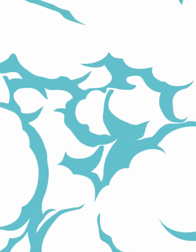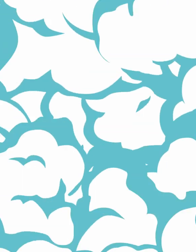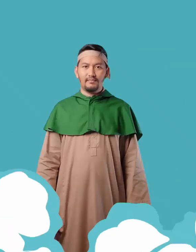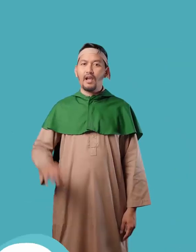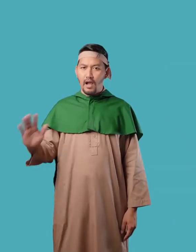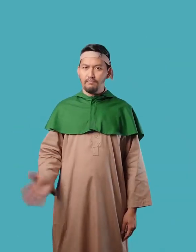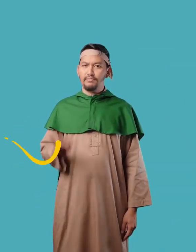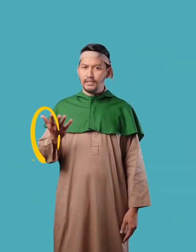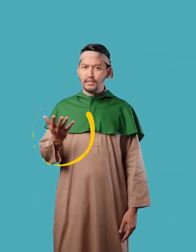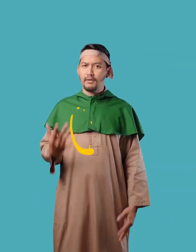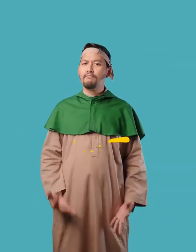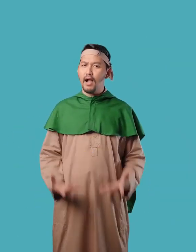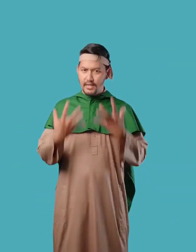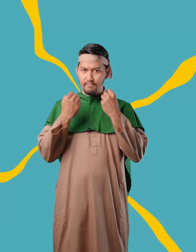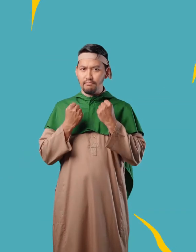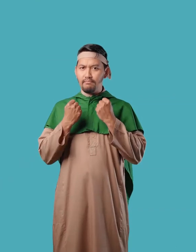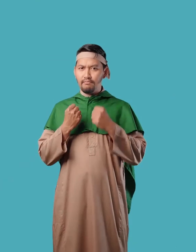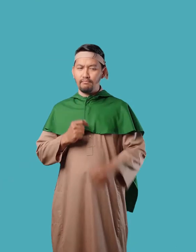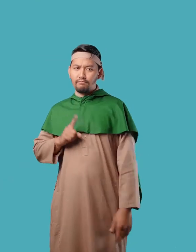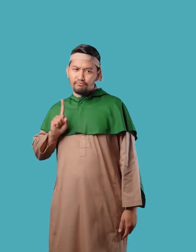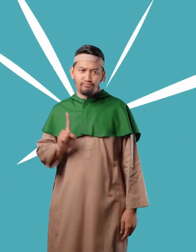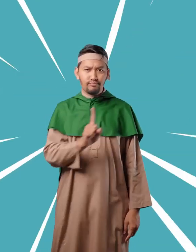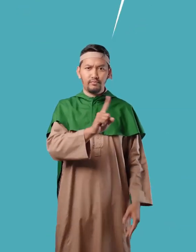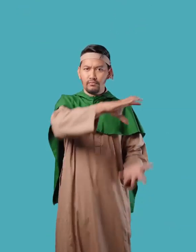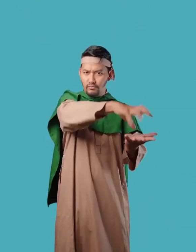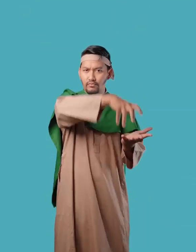Setelah Nabi Ibrahim melakukan dakwahnya di Babilonia